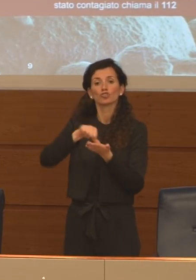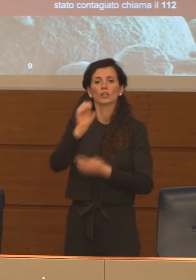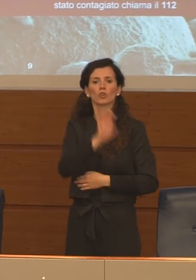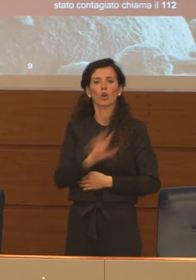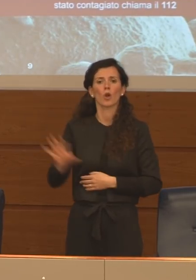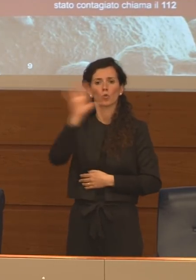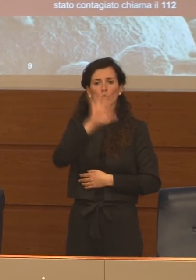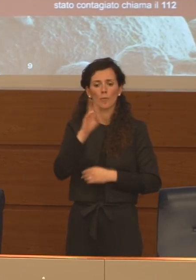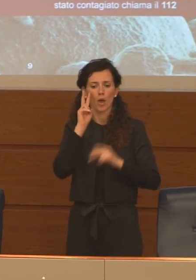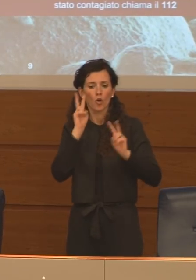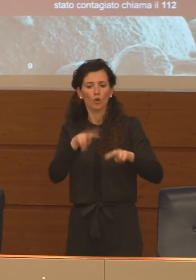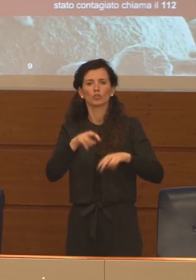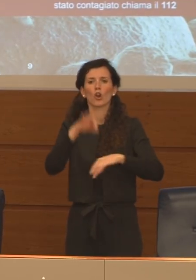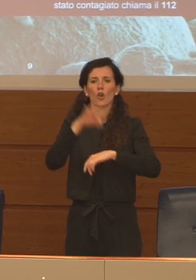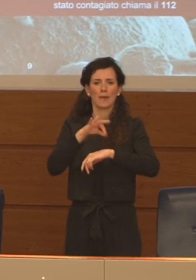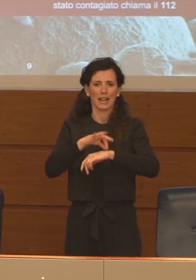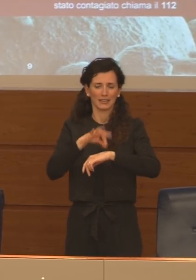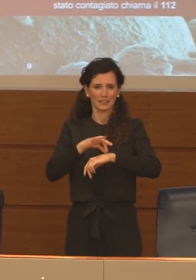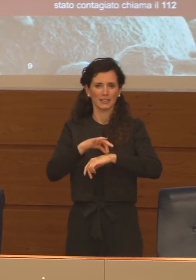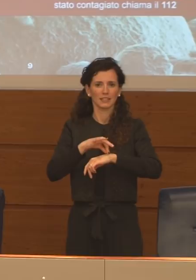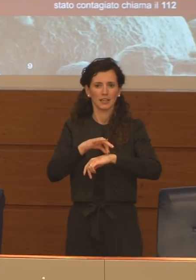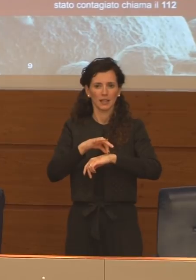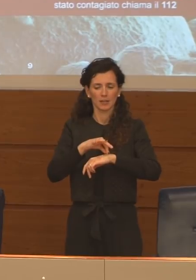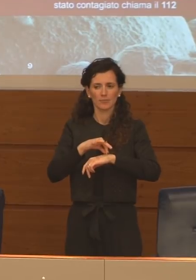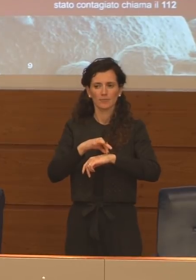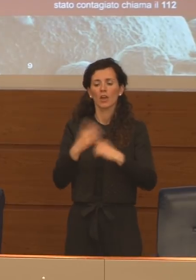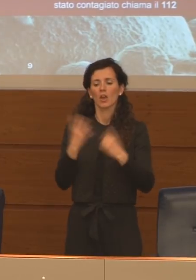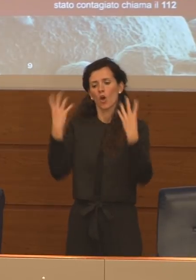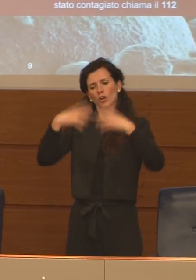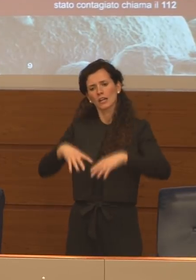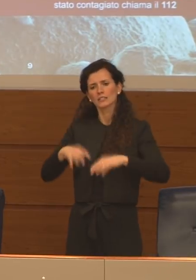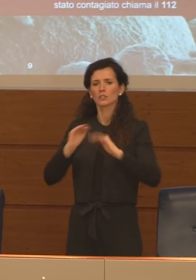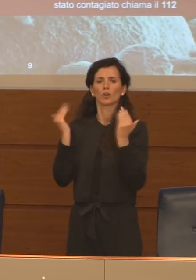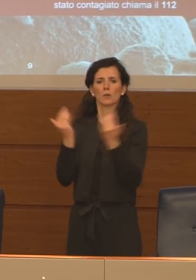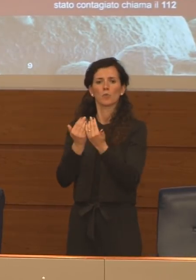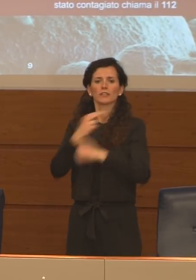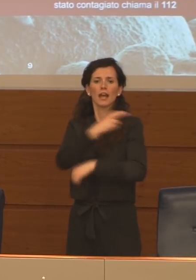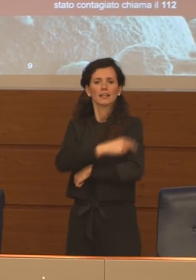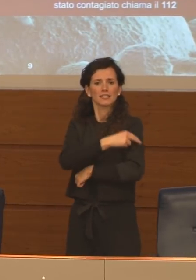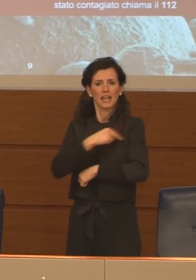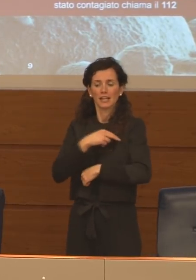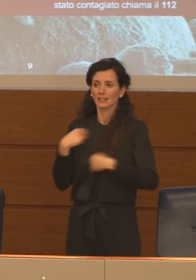delle malattie e come l'Organizzazione Mondiale della Sanità con le quali in